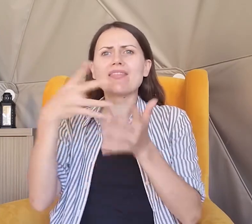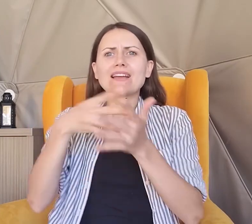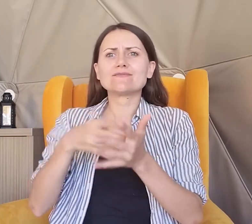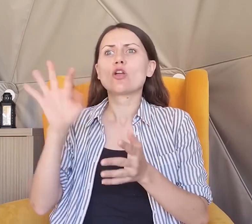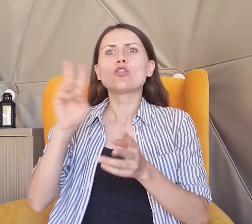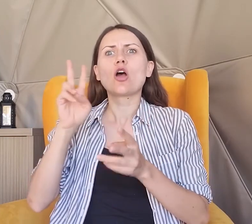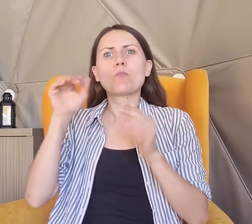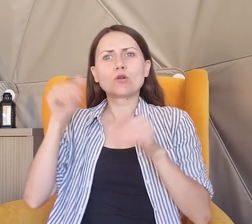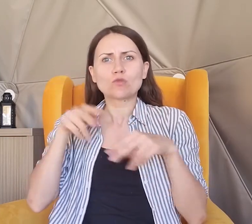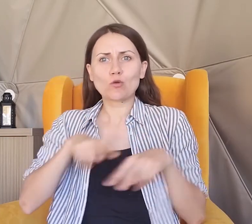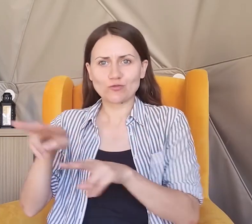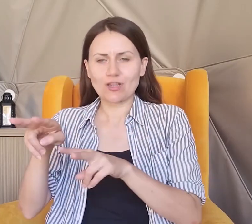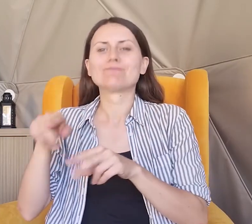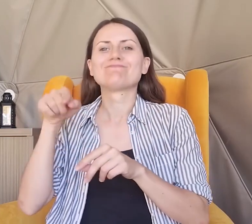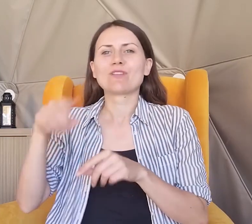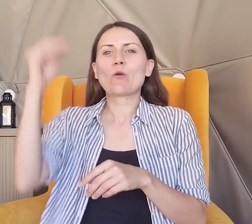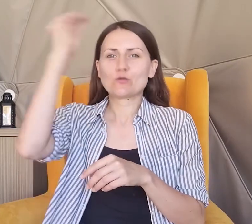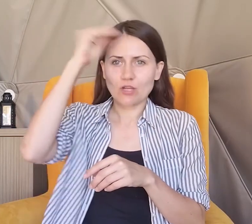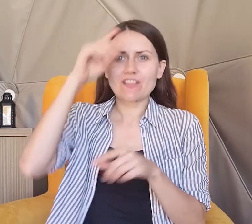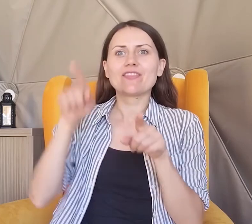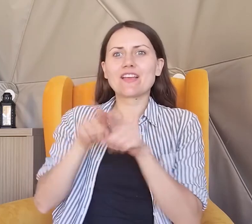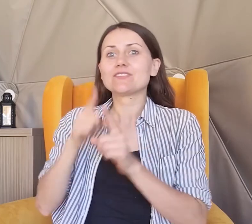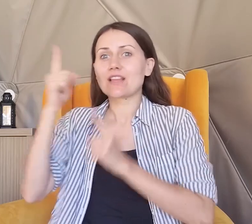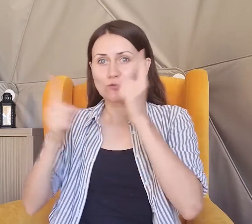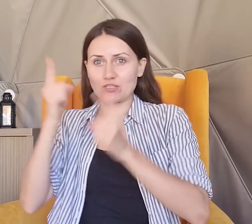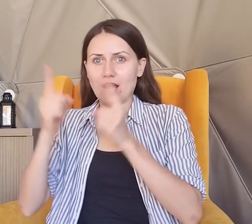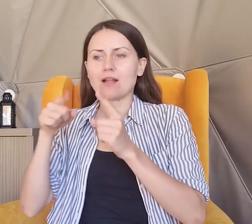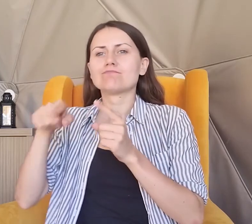W testowaniu wezmą udział uczniowie i nauczyciele